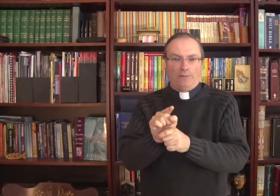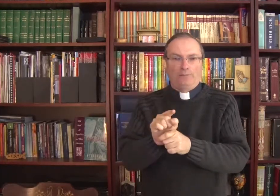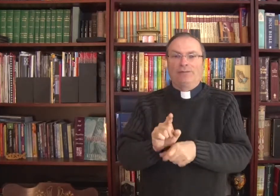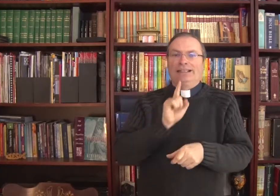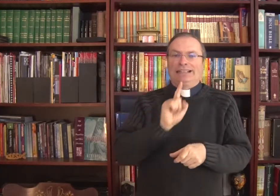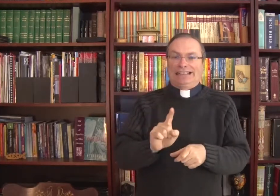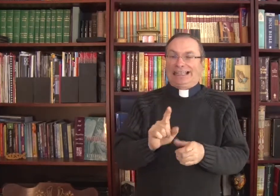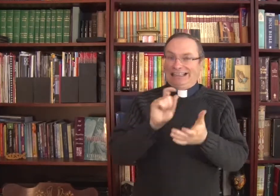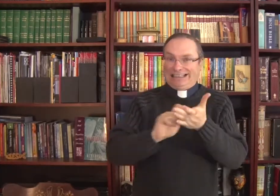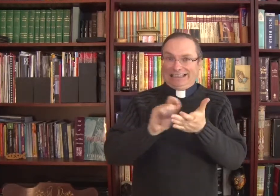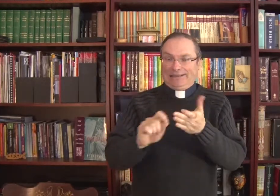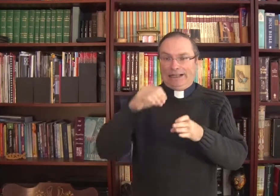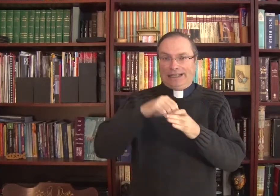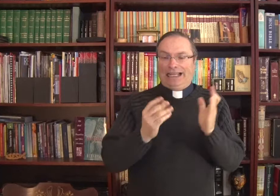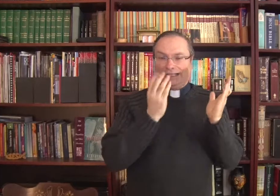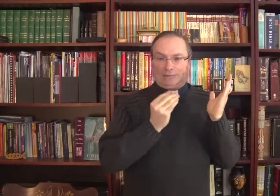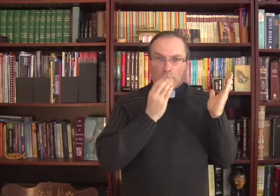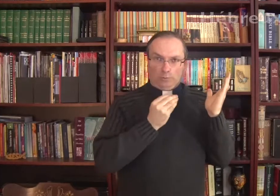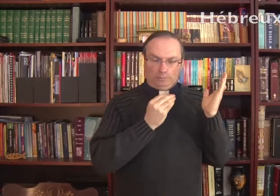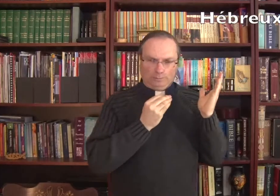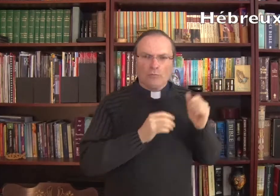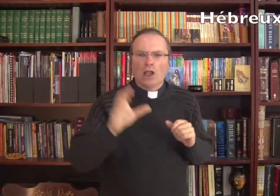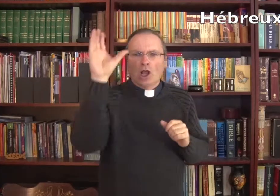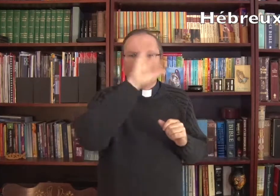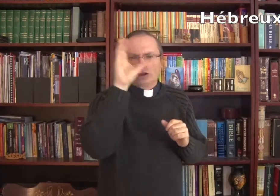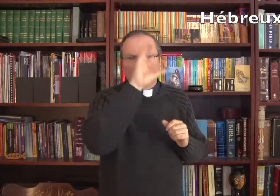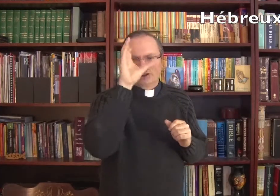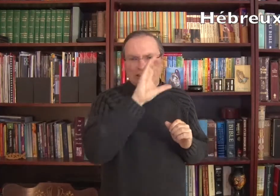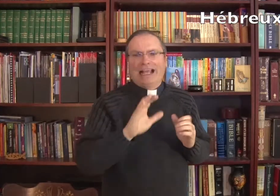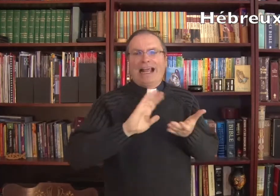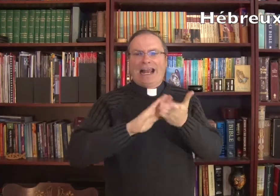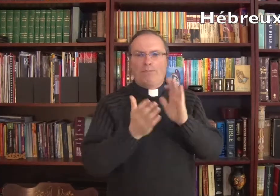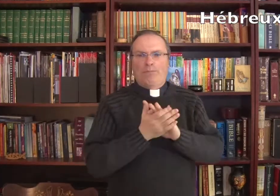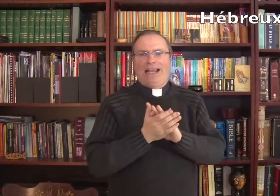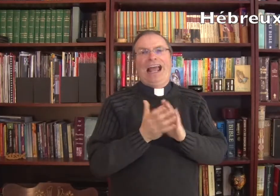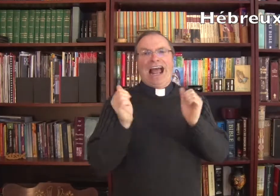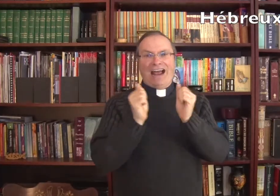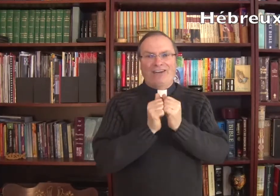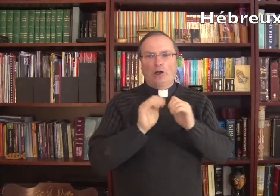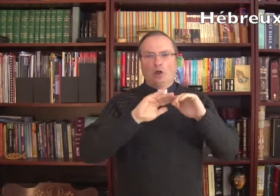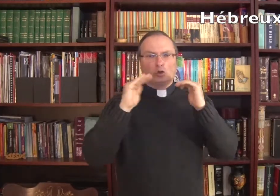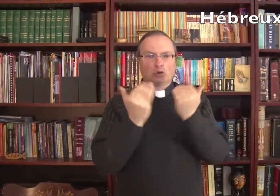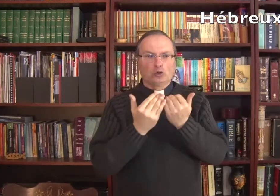Il est écrit dans Hébreux: Recherchez la paix avec tous